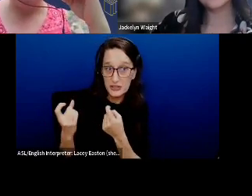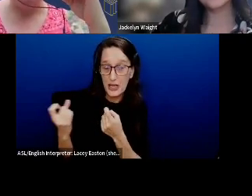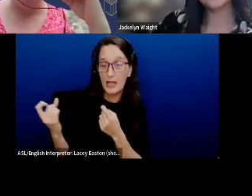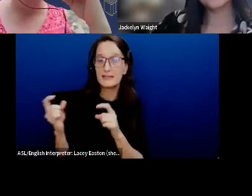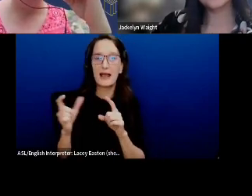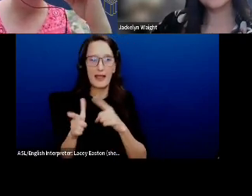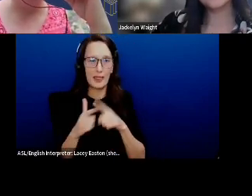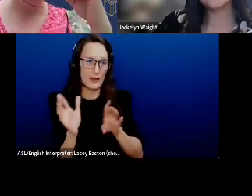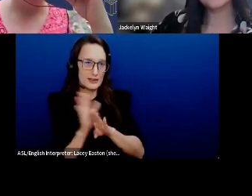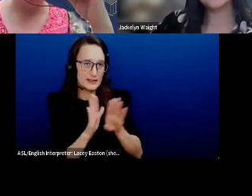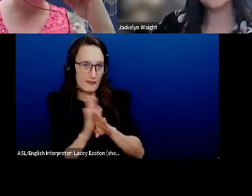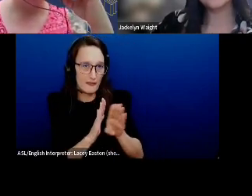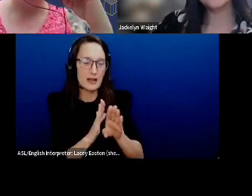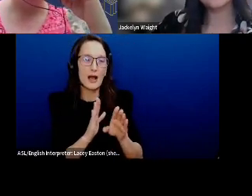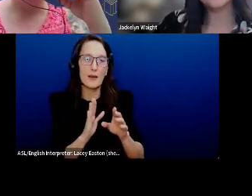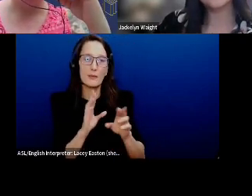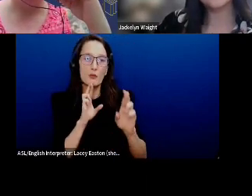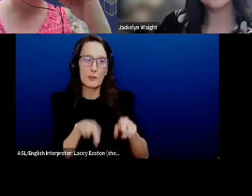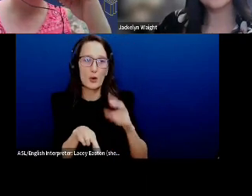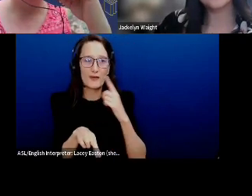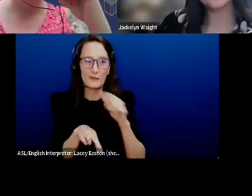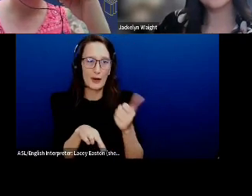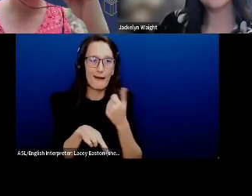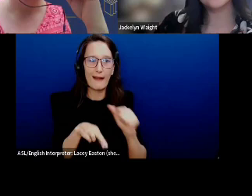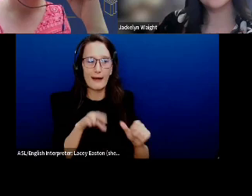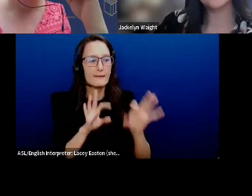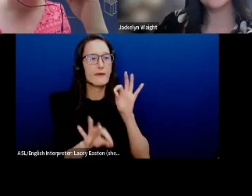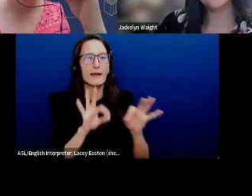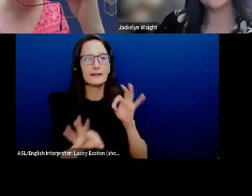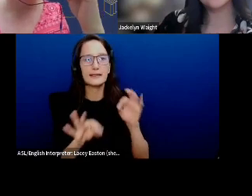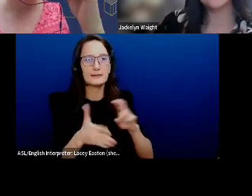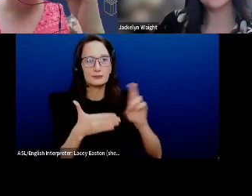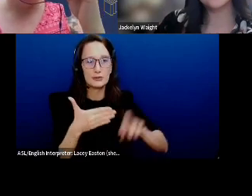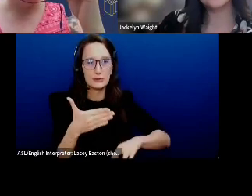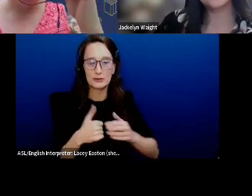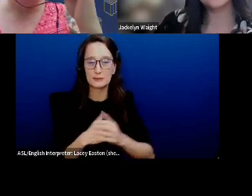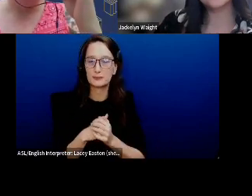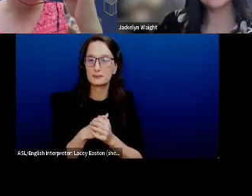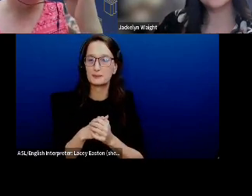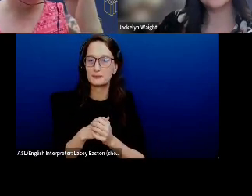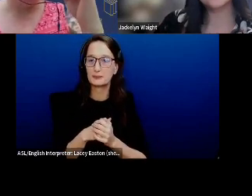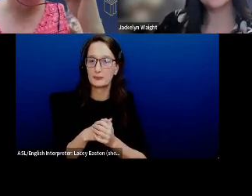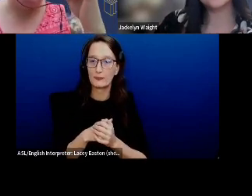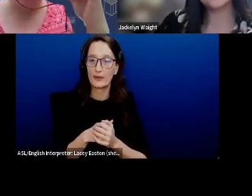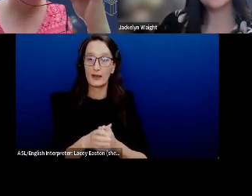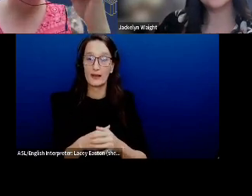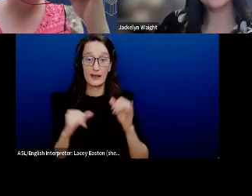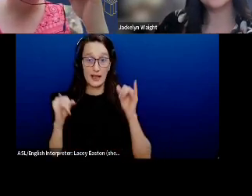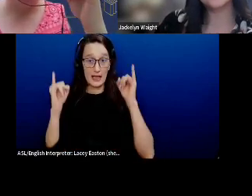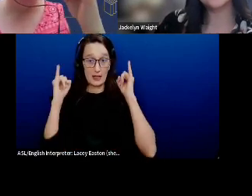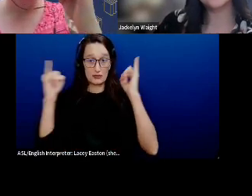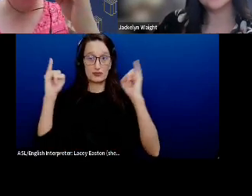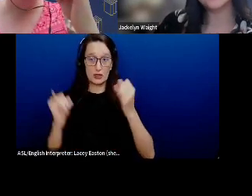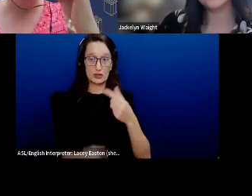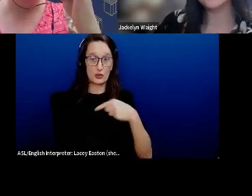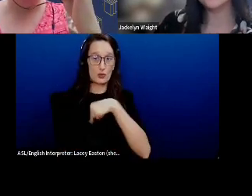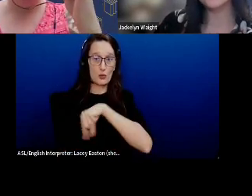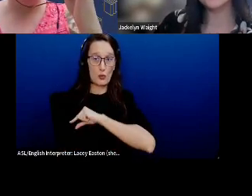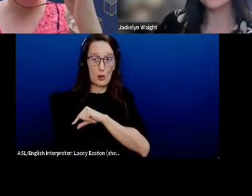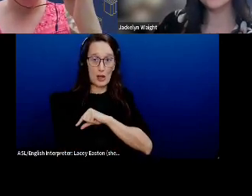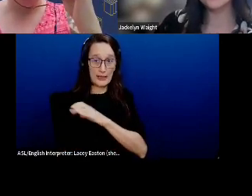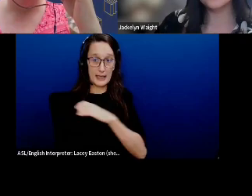de hallazgos. Diapositiva. La Comisión de Calidad Instruccional (CCI) celebra una audiencia pública